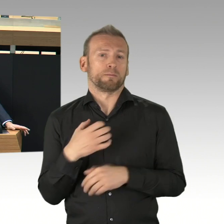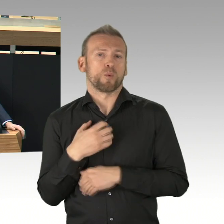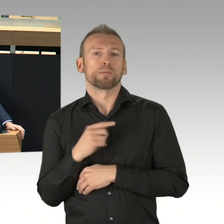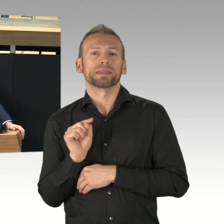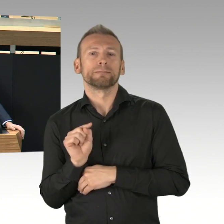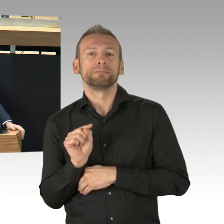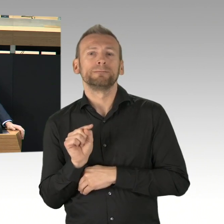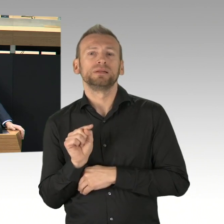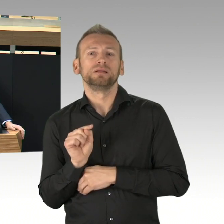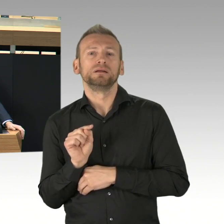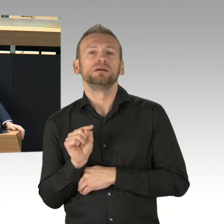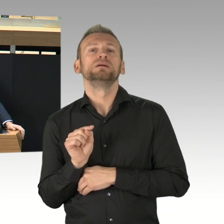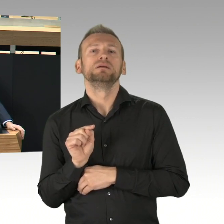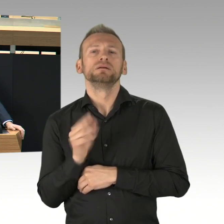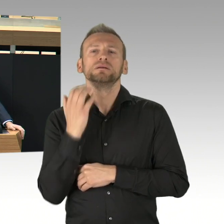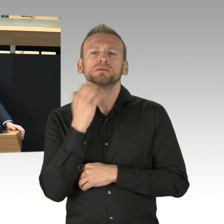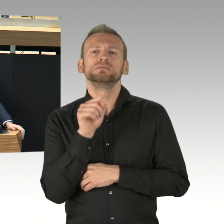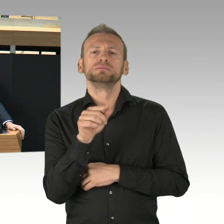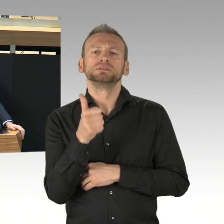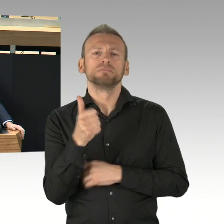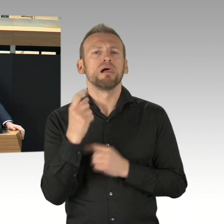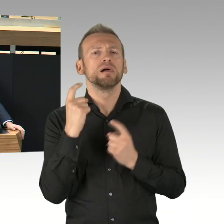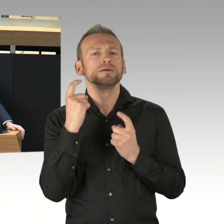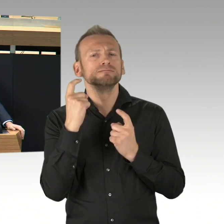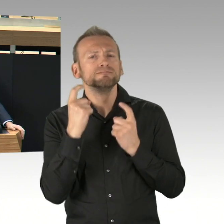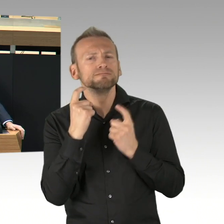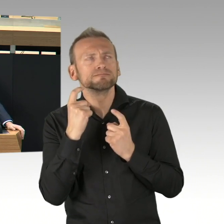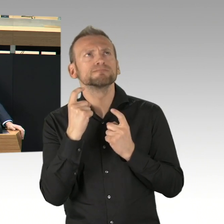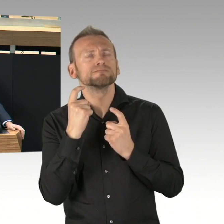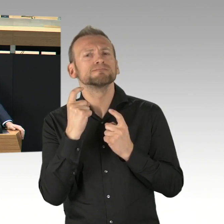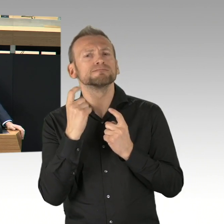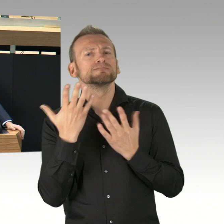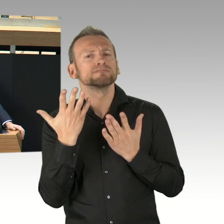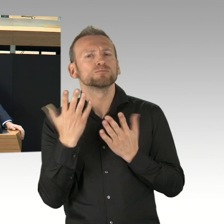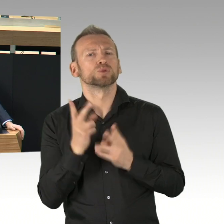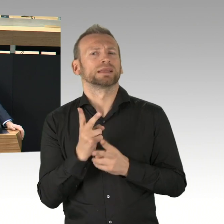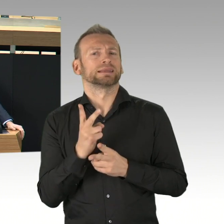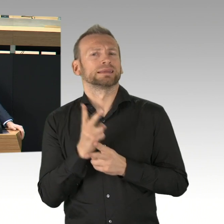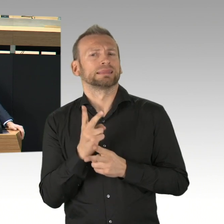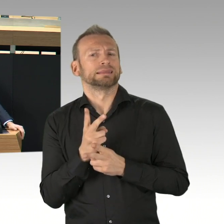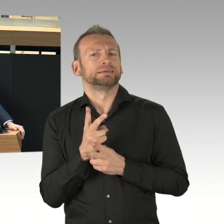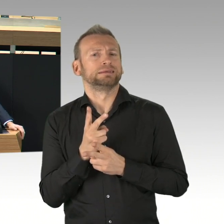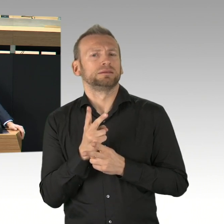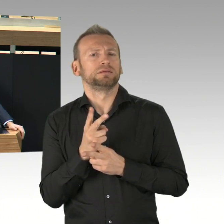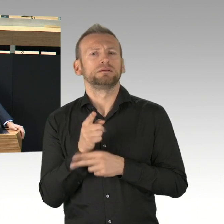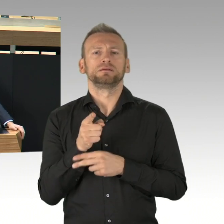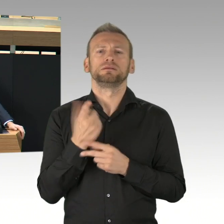Ja, Herr Wolf, ich glaube, dass Sie in dieser Stadt möglicherweise sogar zufrieden sind